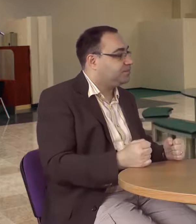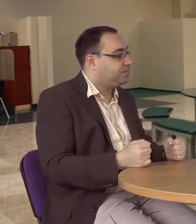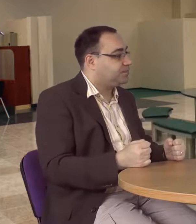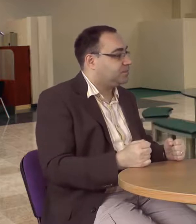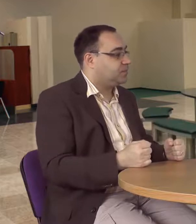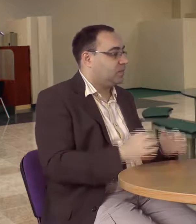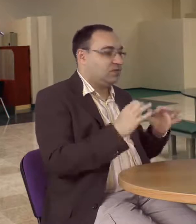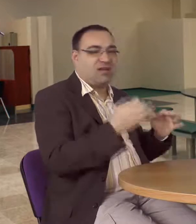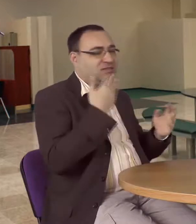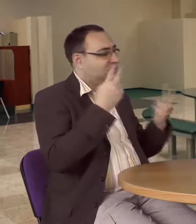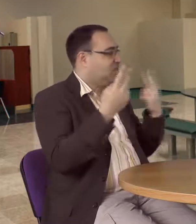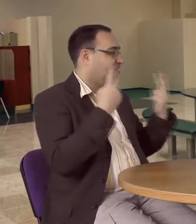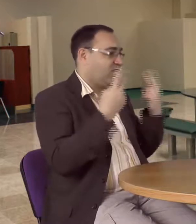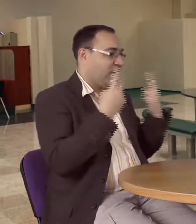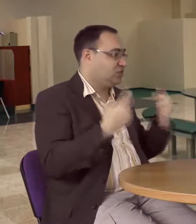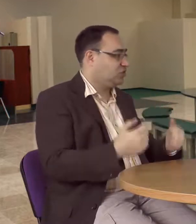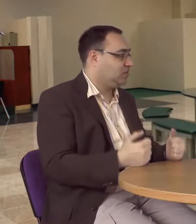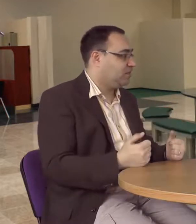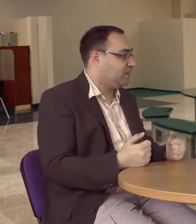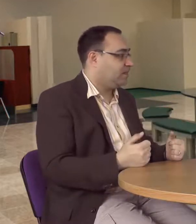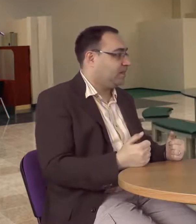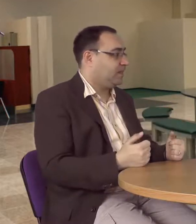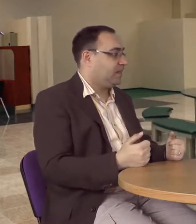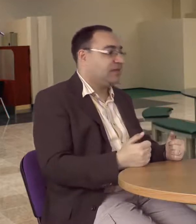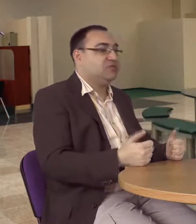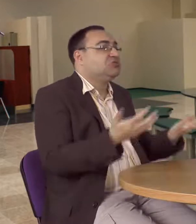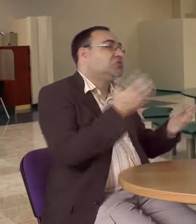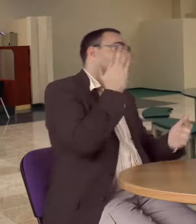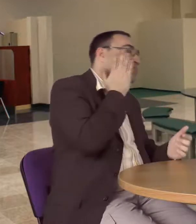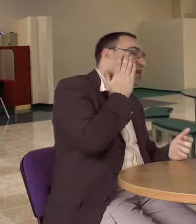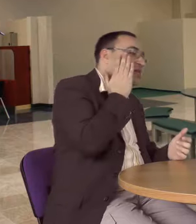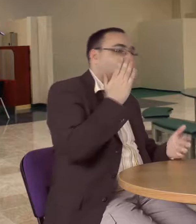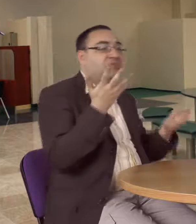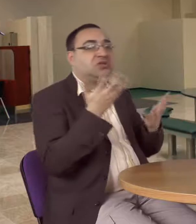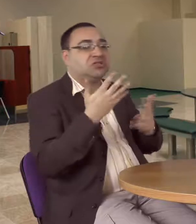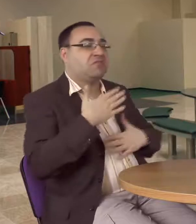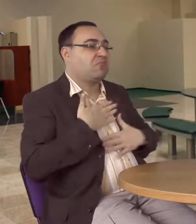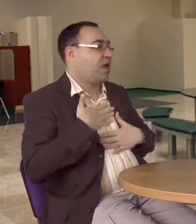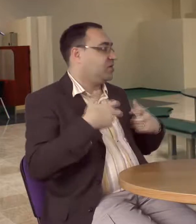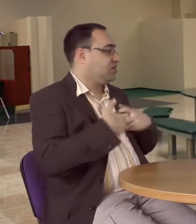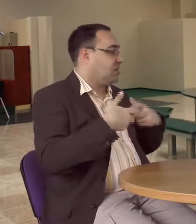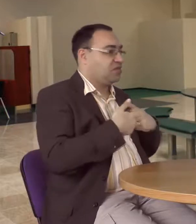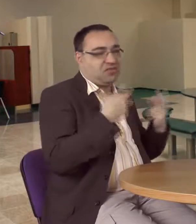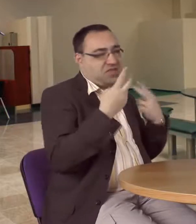Teraz już nie ma znaczenia miejsce zamieszkania i miejsce posiadania internetu. Obojętnie.